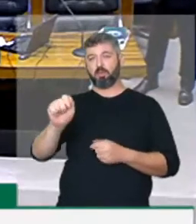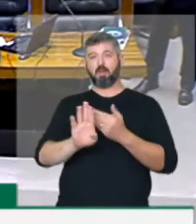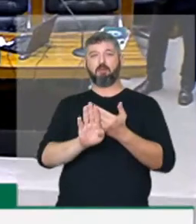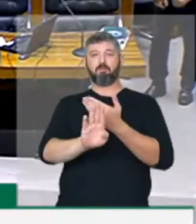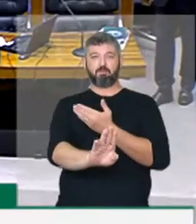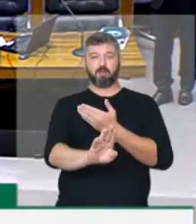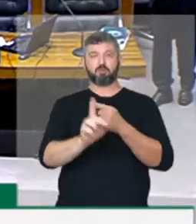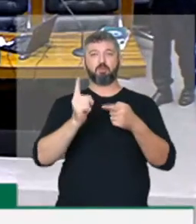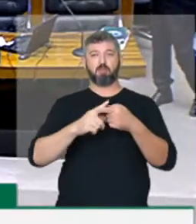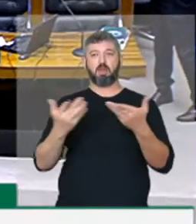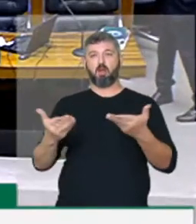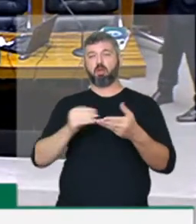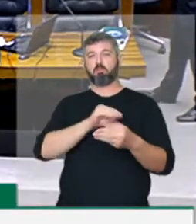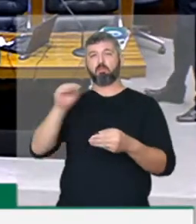A LÍDER DEPUTADA FLÁVIA ARRUDA DO PL DO DISTRITO